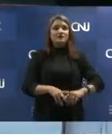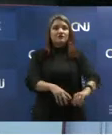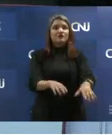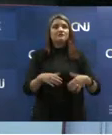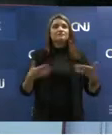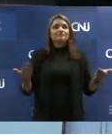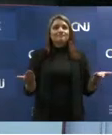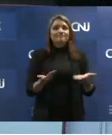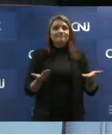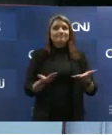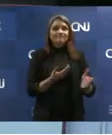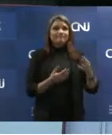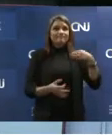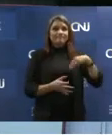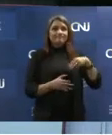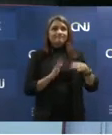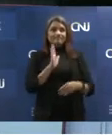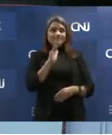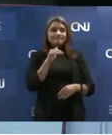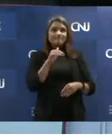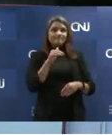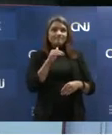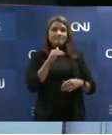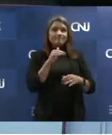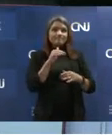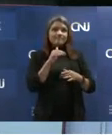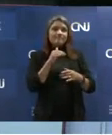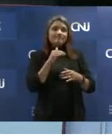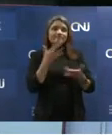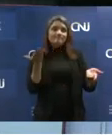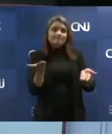e trata se aqui de um pedido de providências que